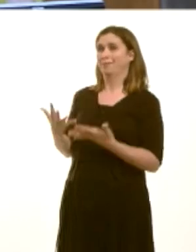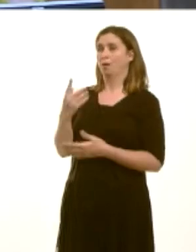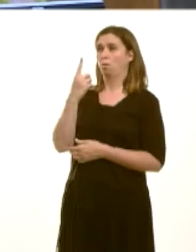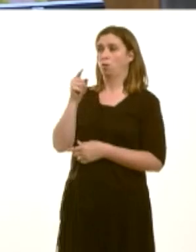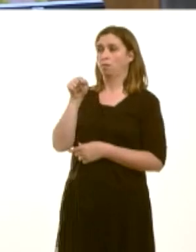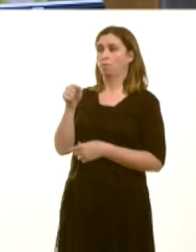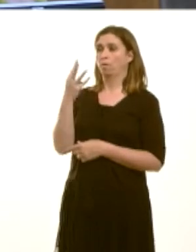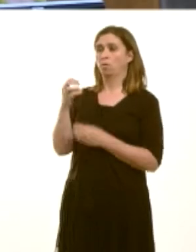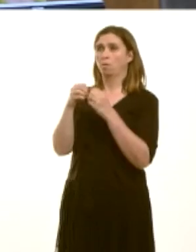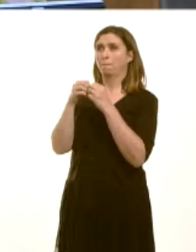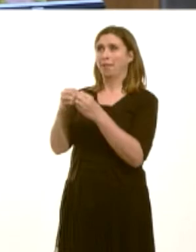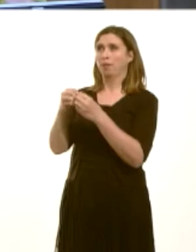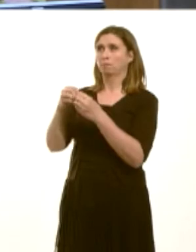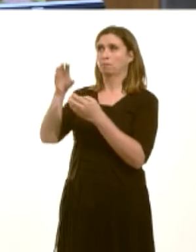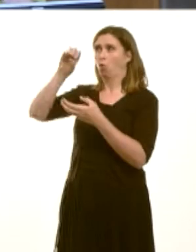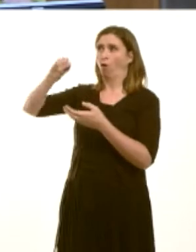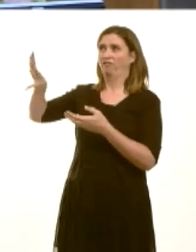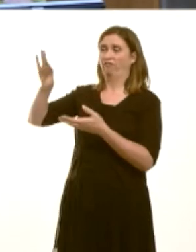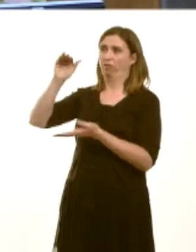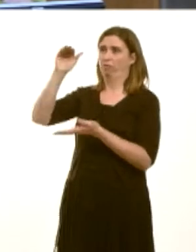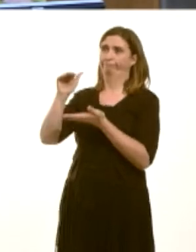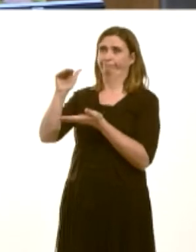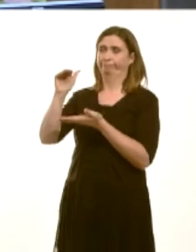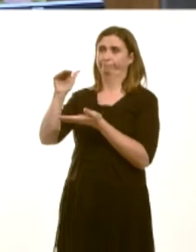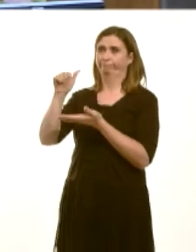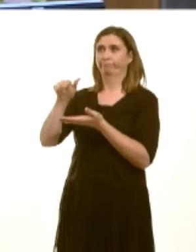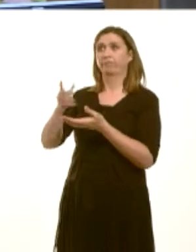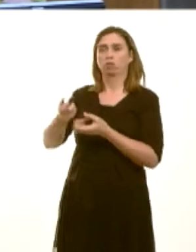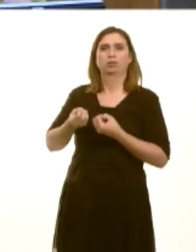yng Nghymru nag yn 2010-11. Alun Ffred Jones: Diolch yn fawr. Y cwestiwn